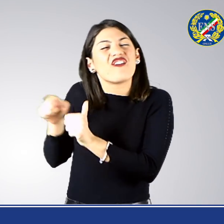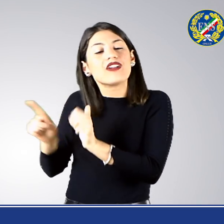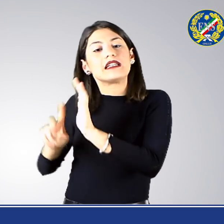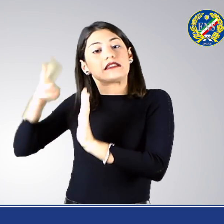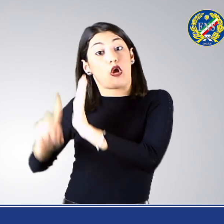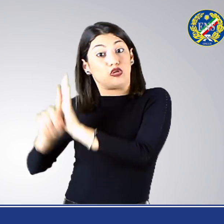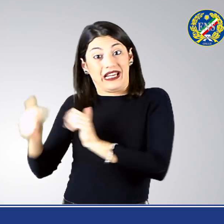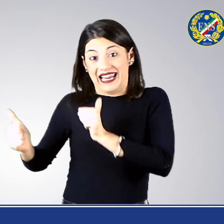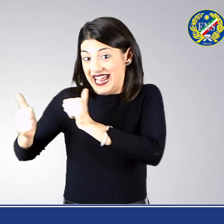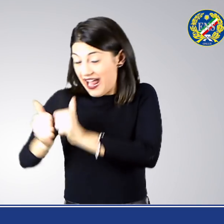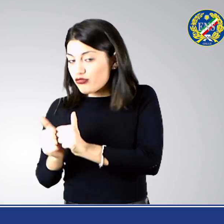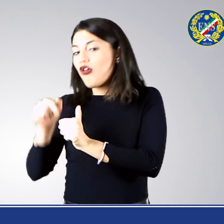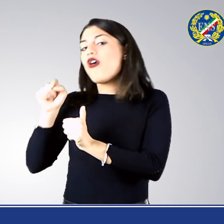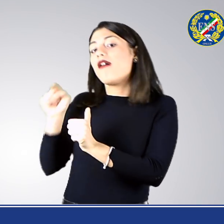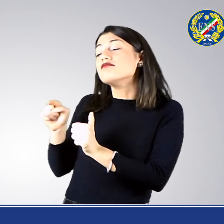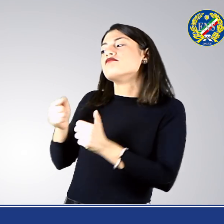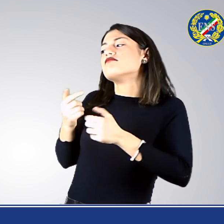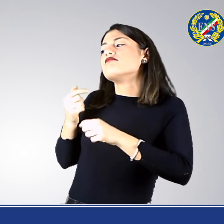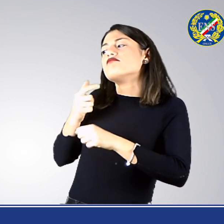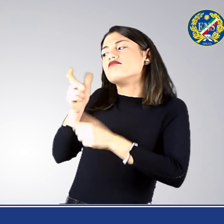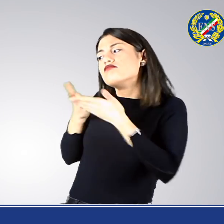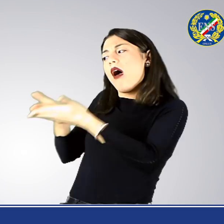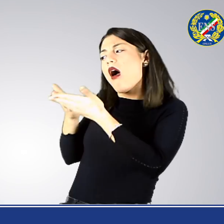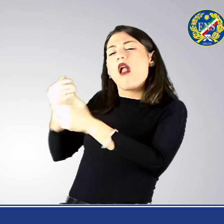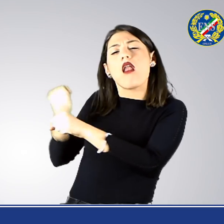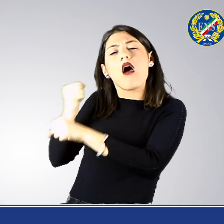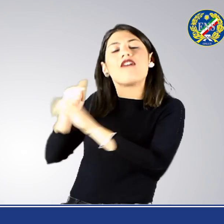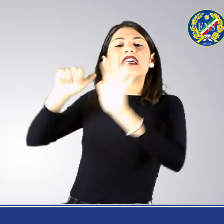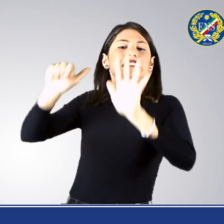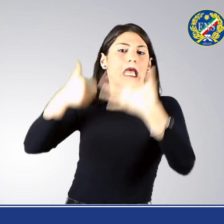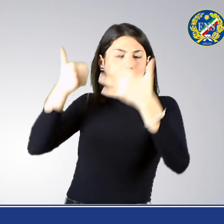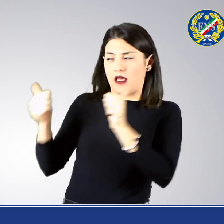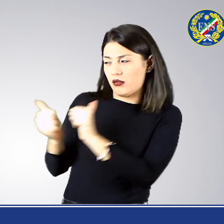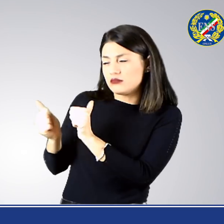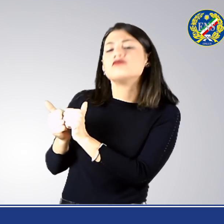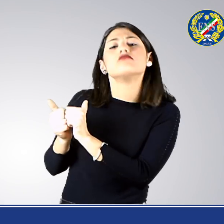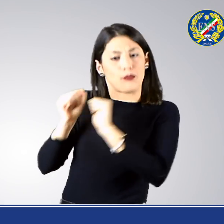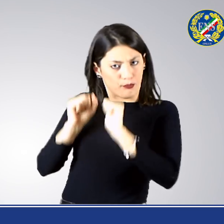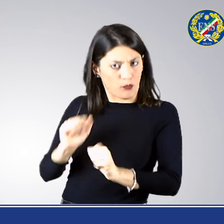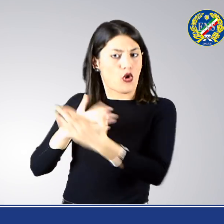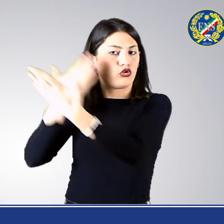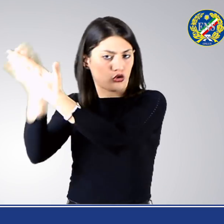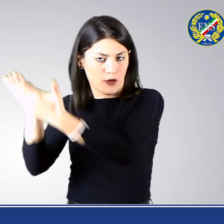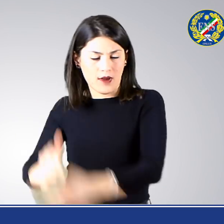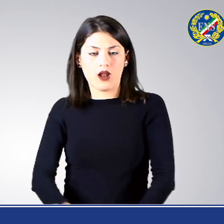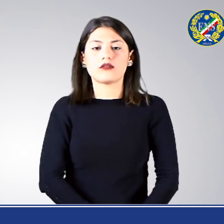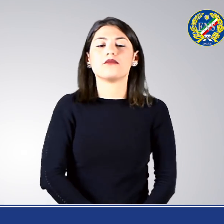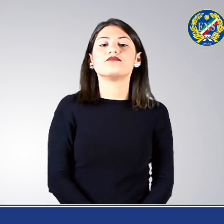un familiare convivente con handicap grave, che hanno maturato 30 anni di contributi;